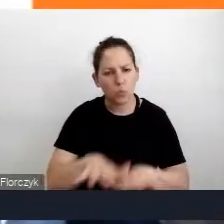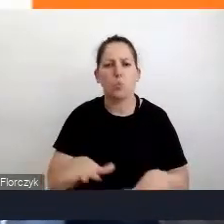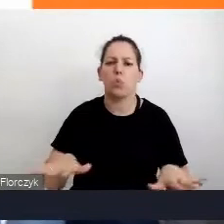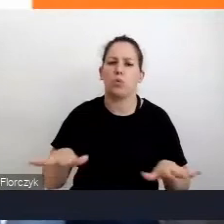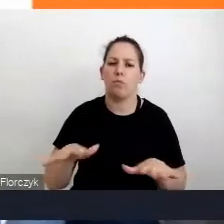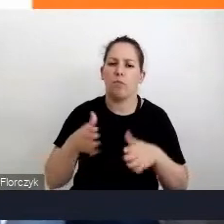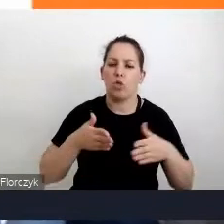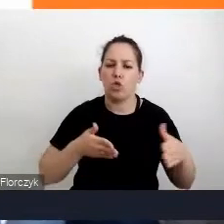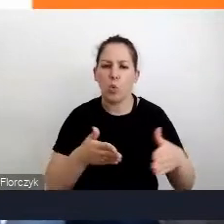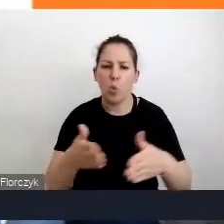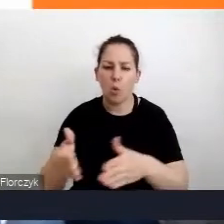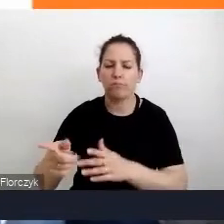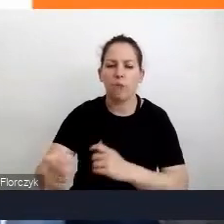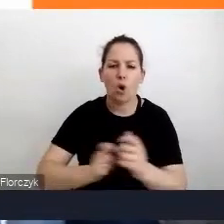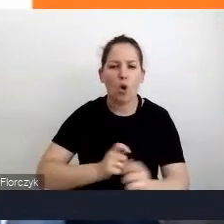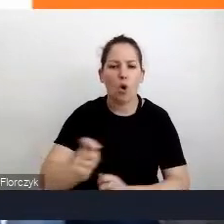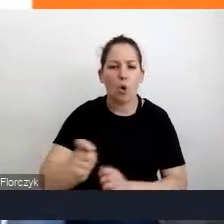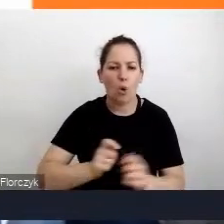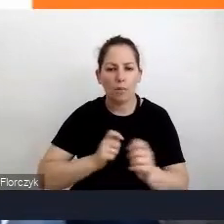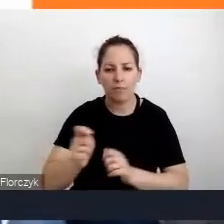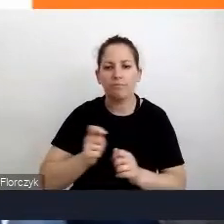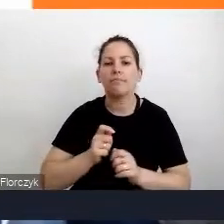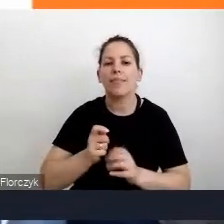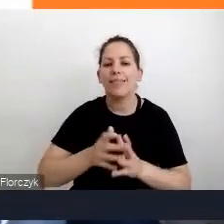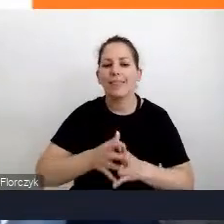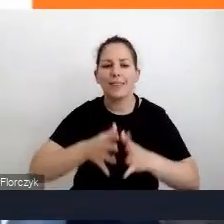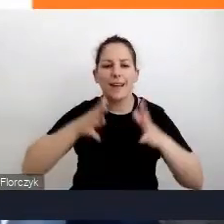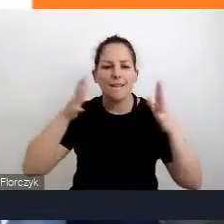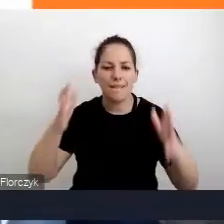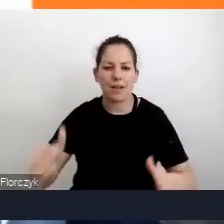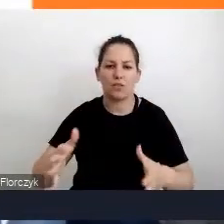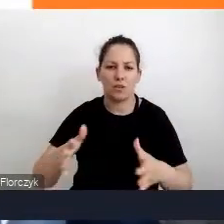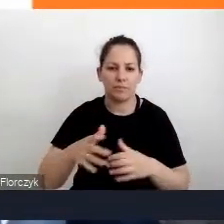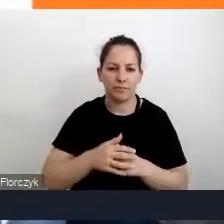komunikujących największą rafinerię w Polsce,